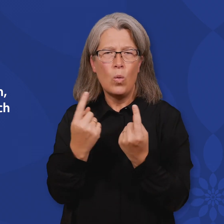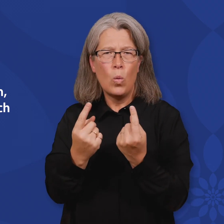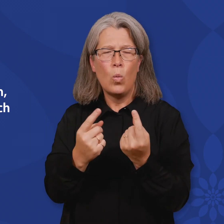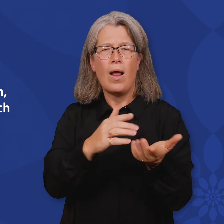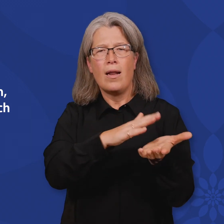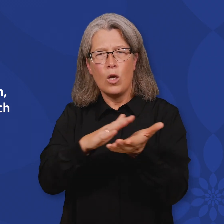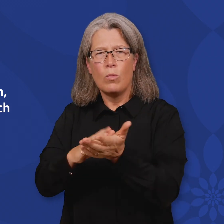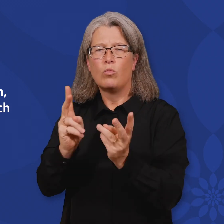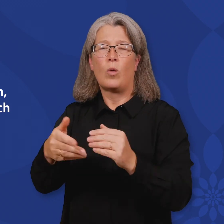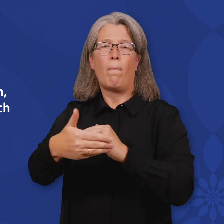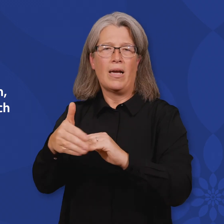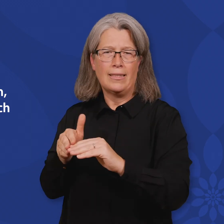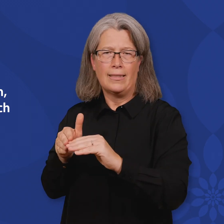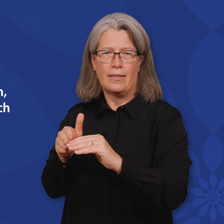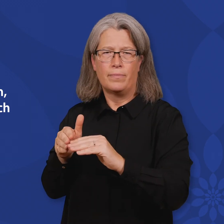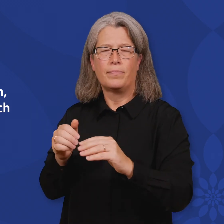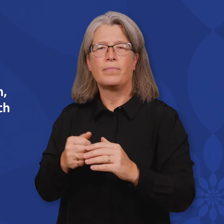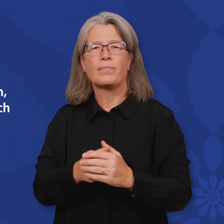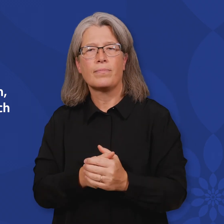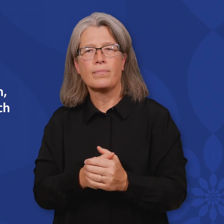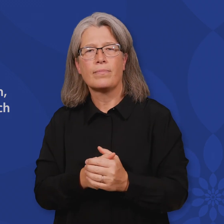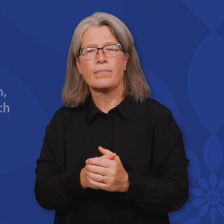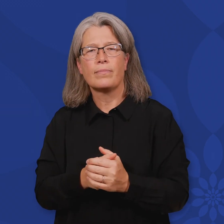finns på Institutet för hälsa och välfärds webbplats.